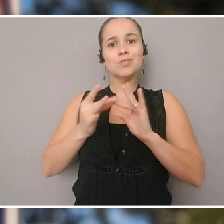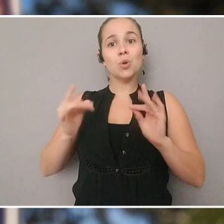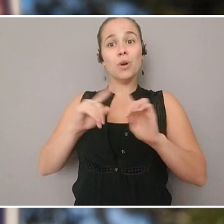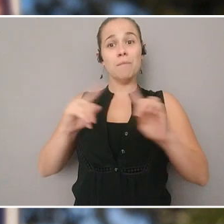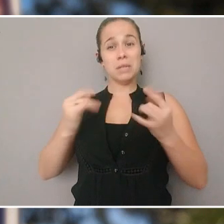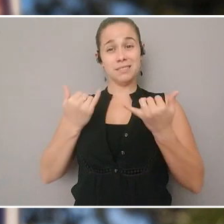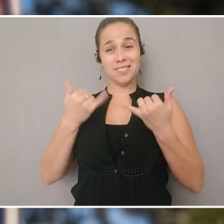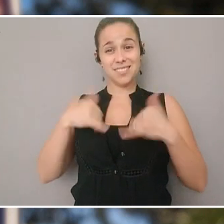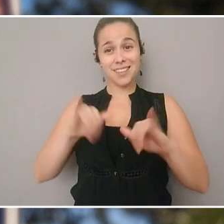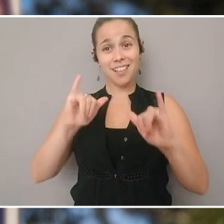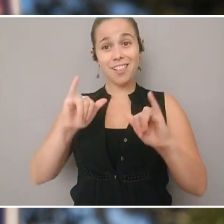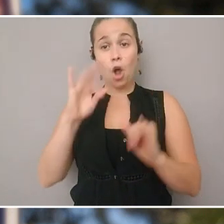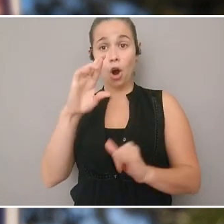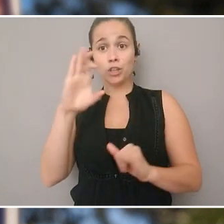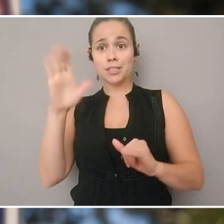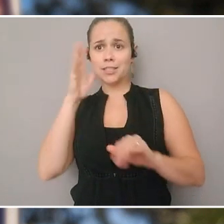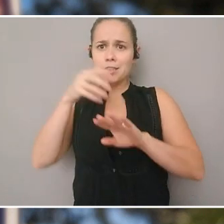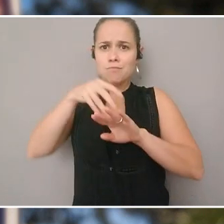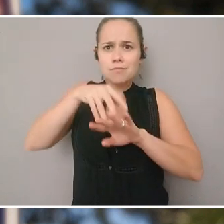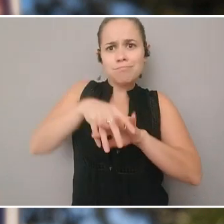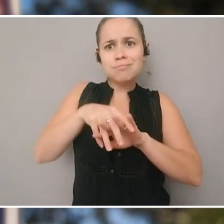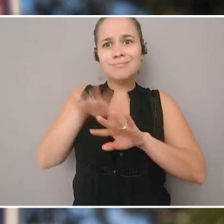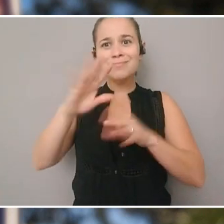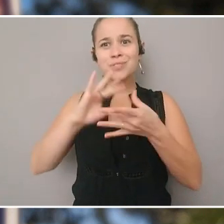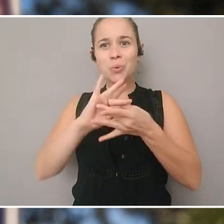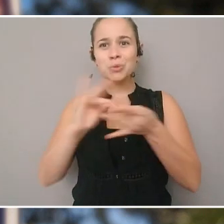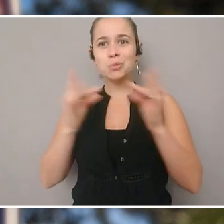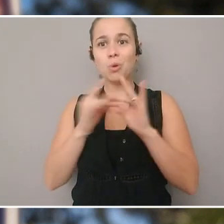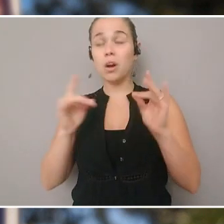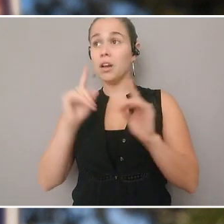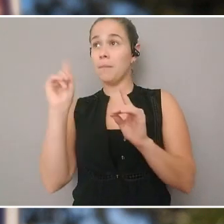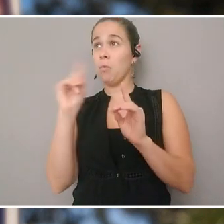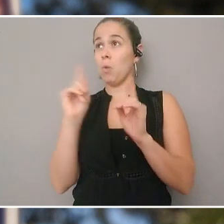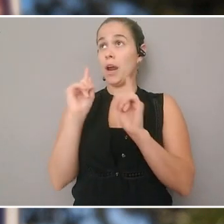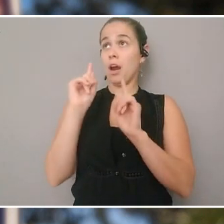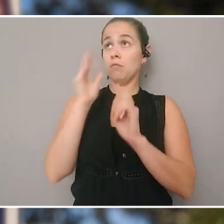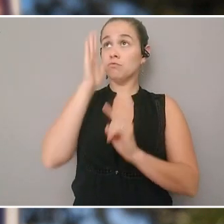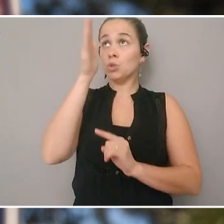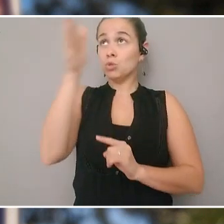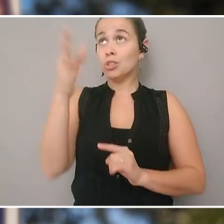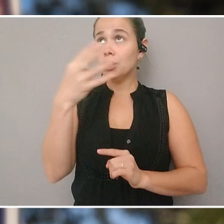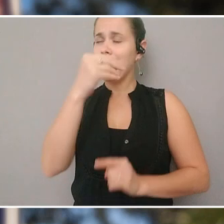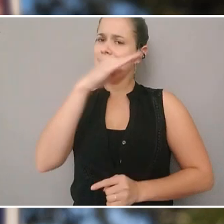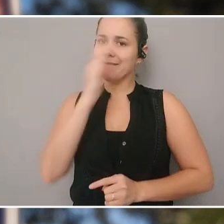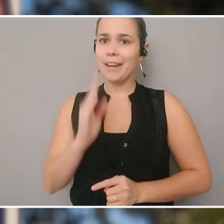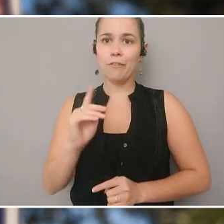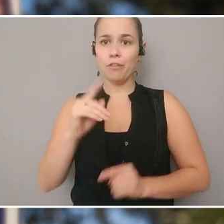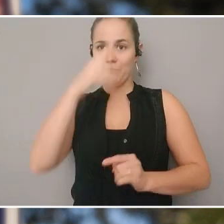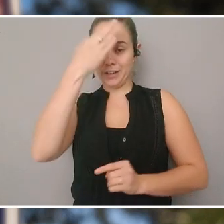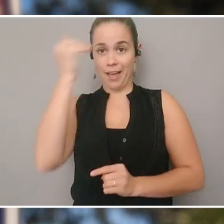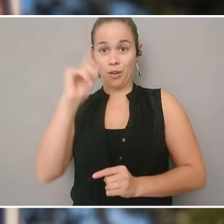nuestras historias en cómo llegamos y cómo nunca debes olvidar el origen de